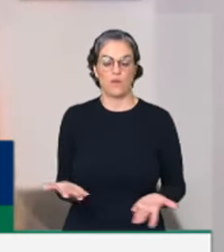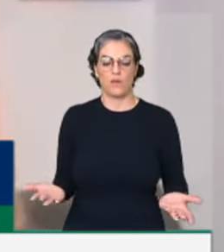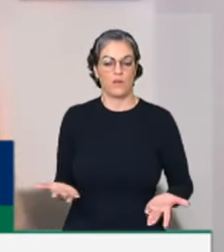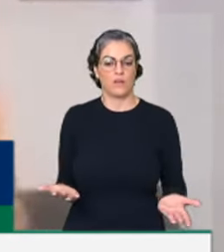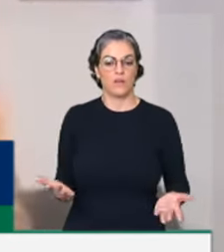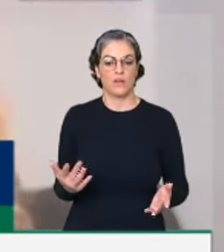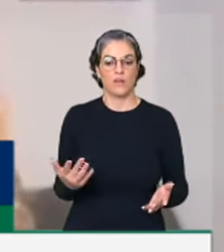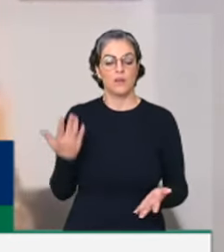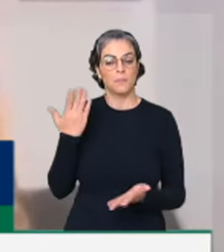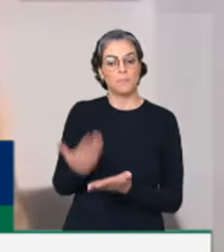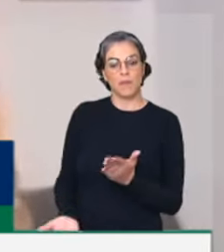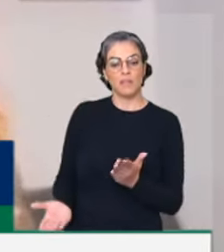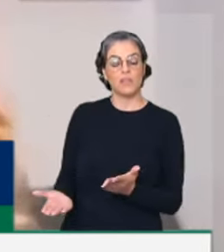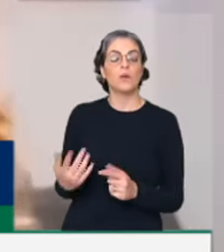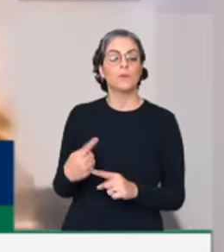MORTE. DE UM GOVERNO QUE DESPREZA A VIDA QUE ATRASA A